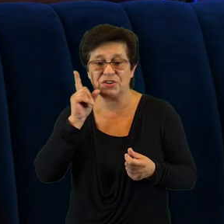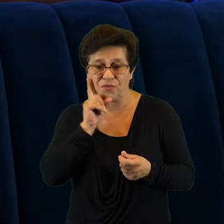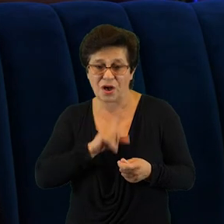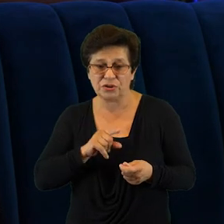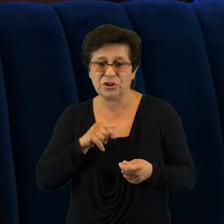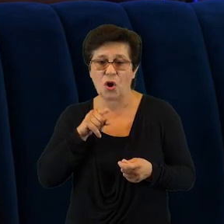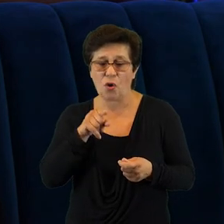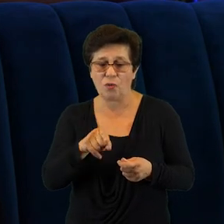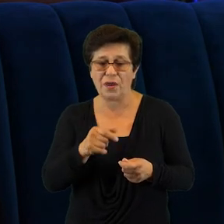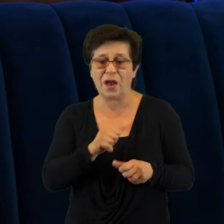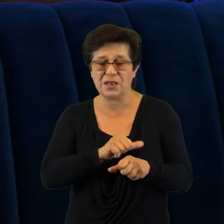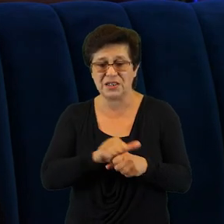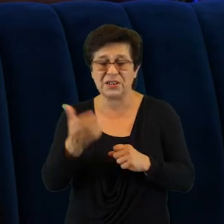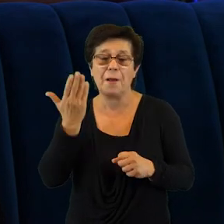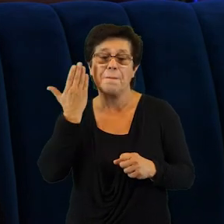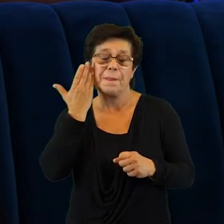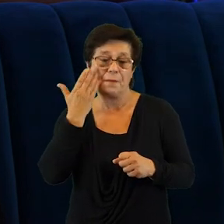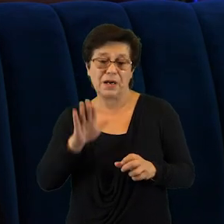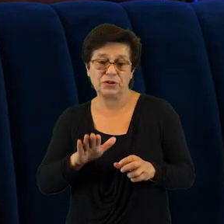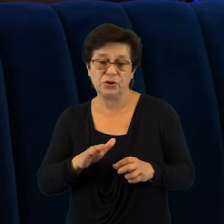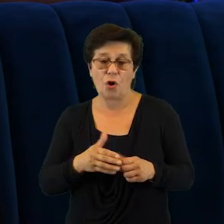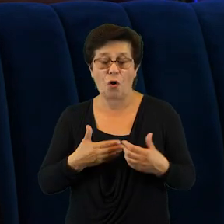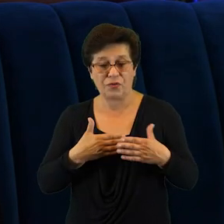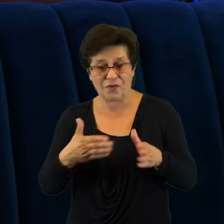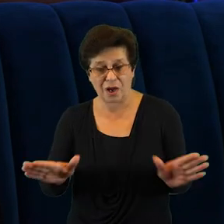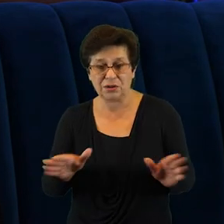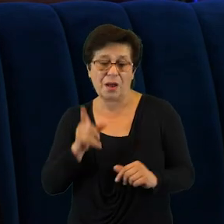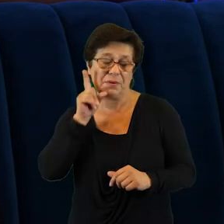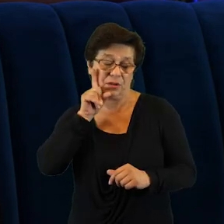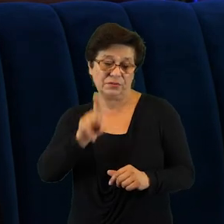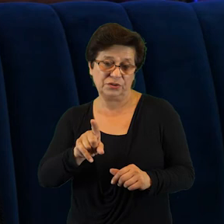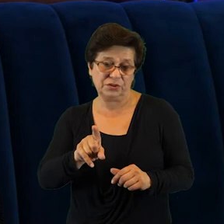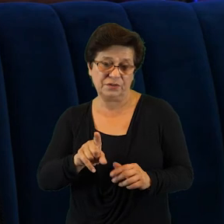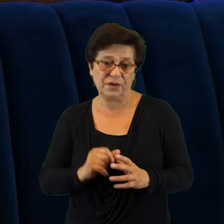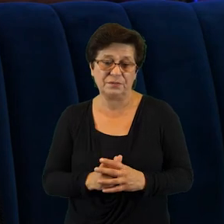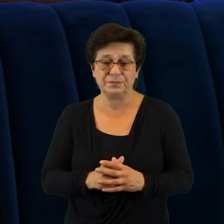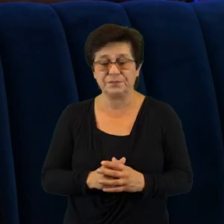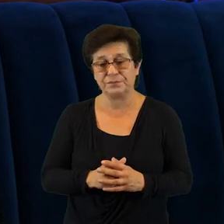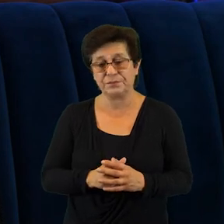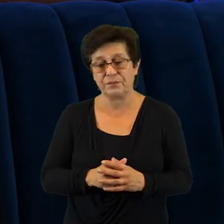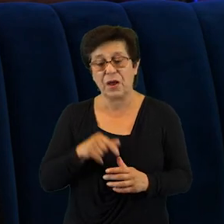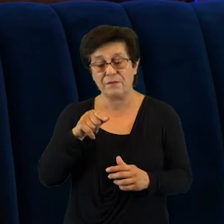jest bardzo, wydaje się, bardzo otwarta i szczera w tym dzienniku.